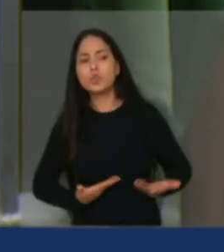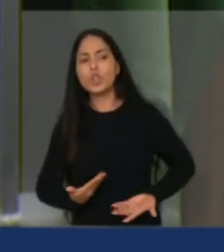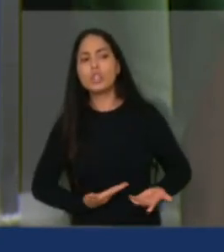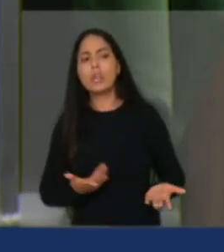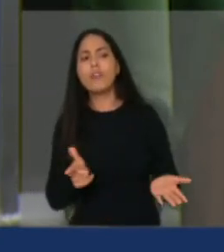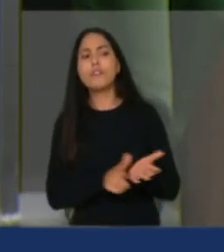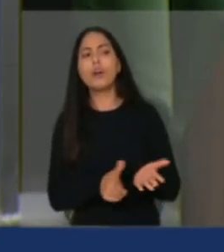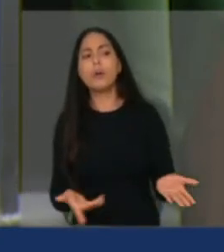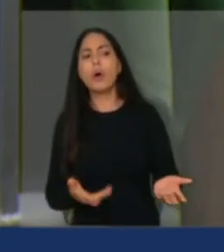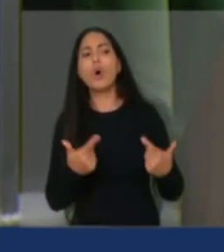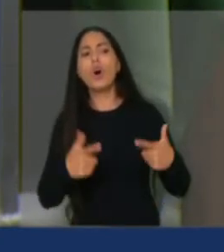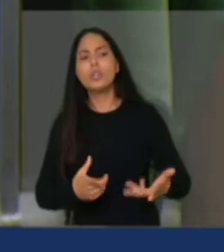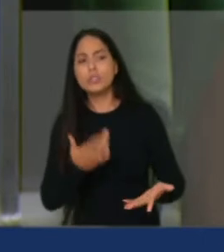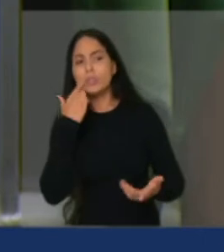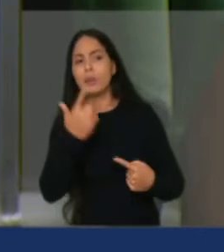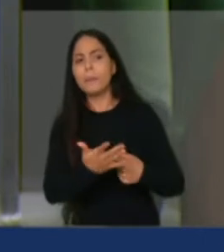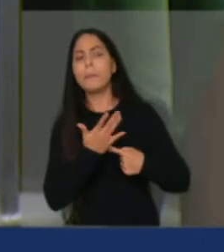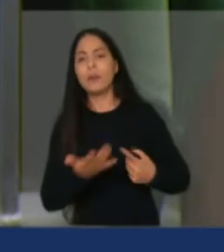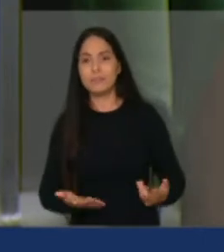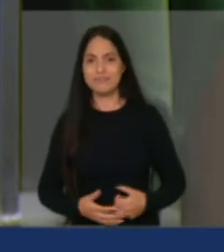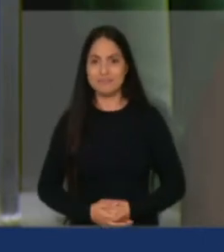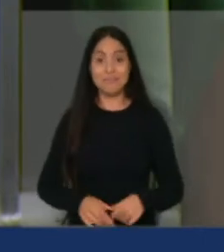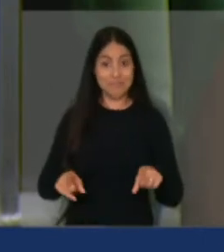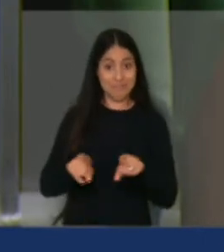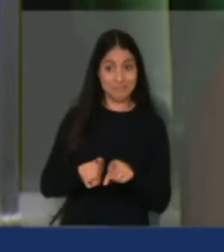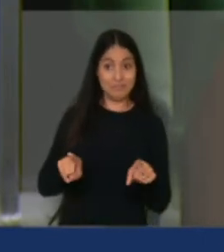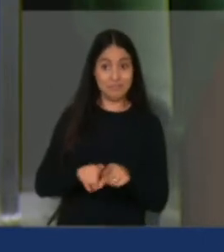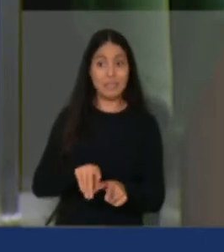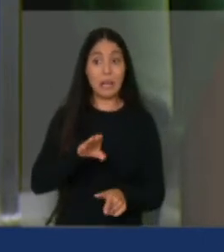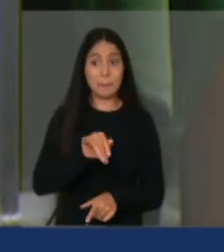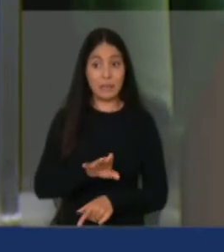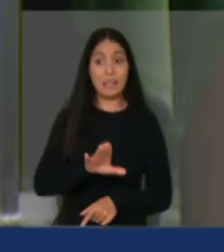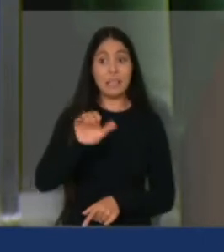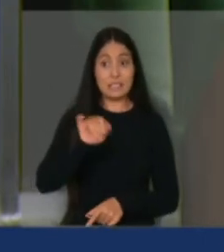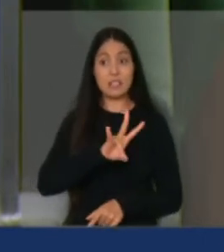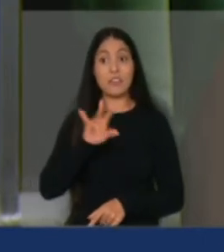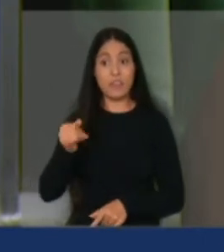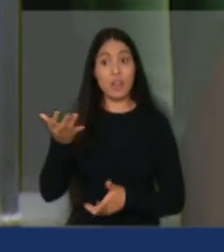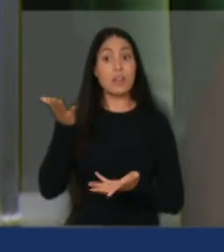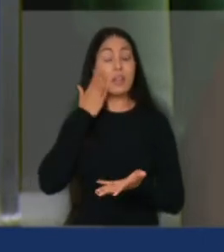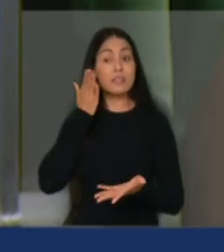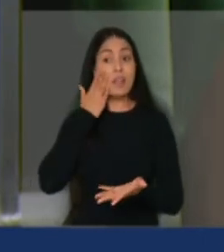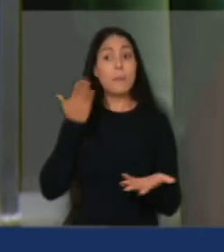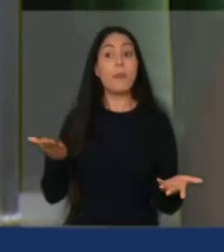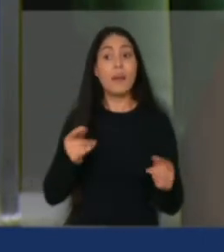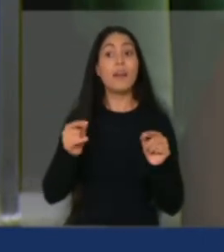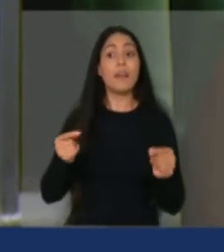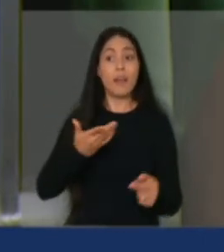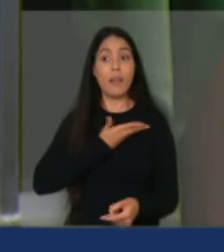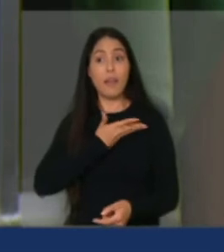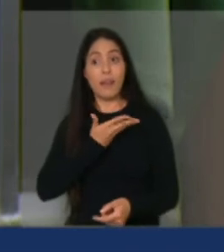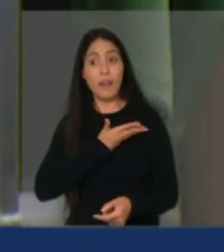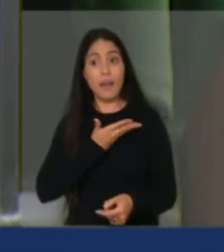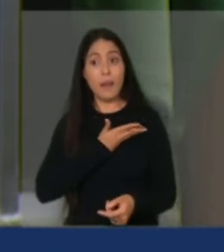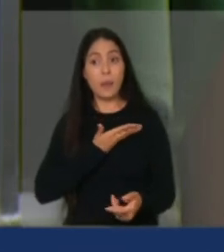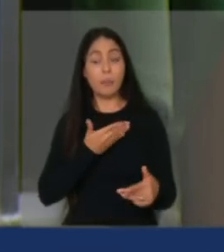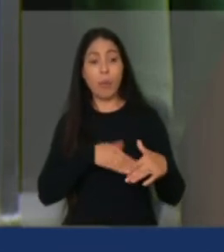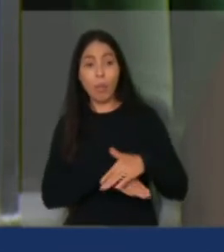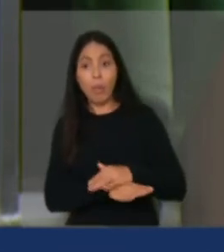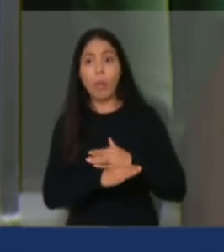CERTEZA QUE A MILÍCIA VAI QUERER SABER COMO VOTOU AQUELES COMPANHEIROS E COMPANHEIRAS QUE ESTÃO SUBMISSOS A POLÍCIA QUE AS